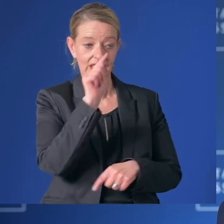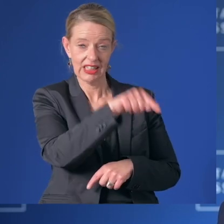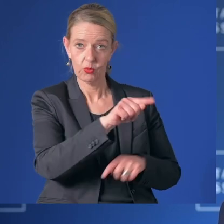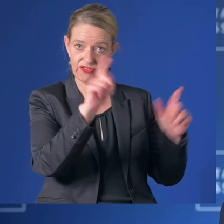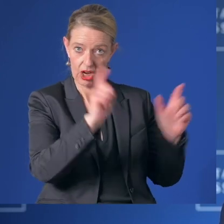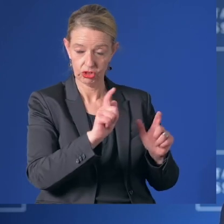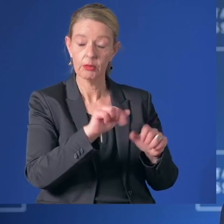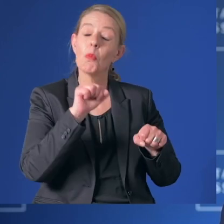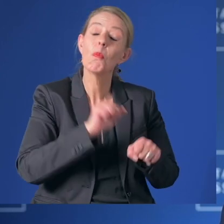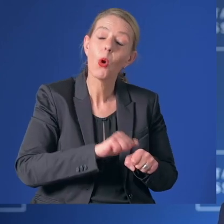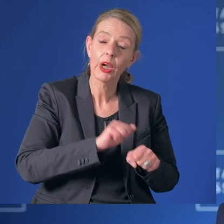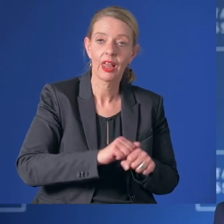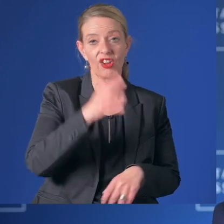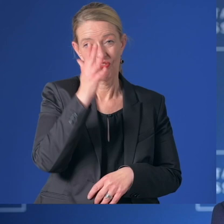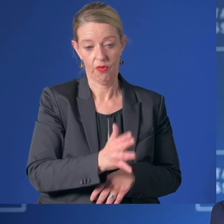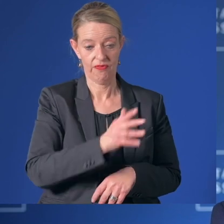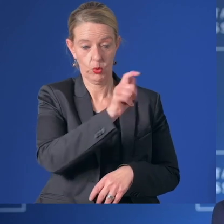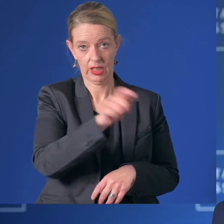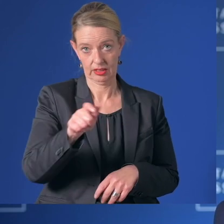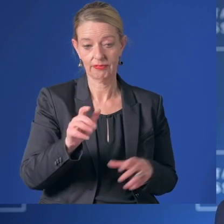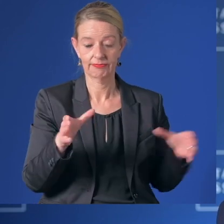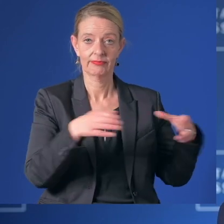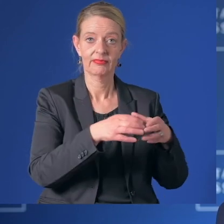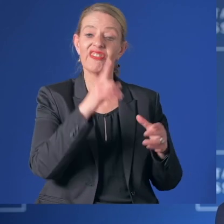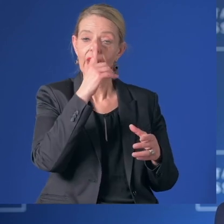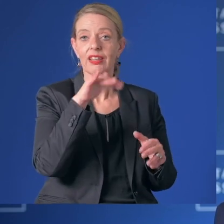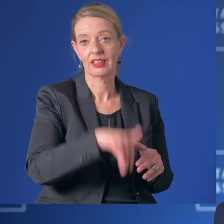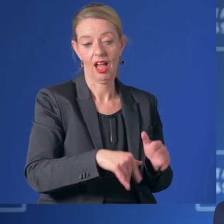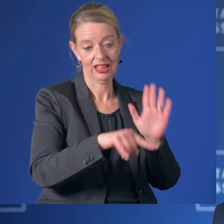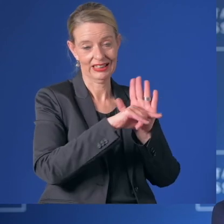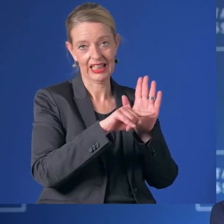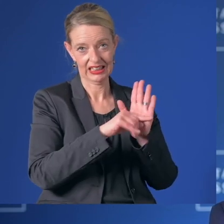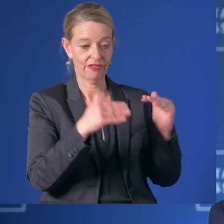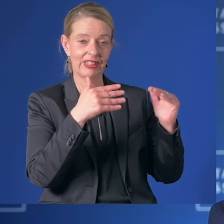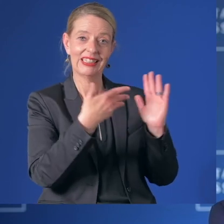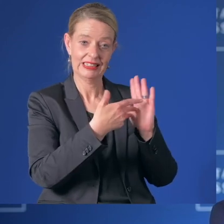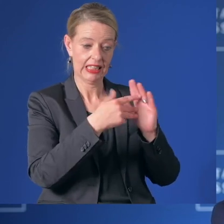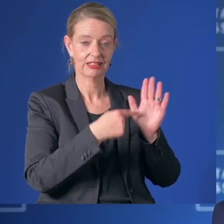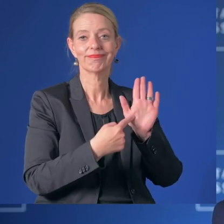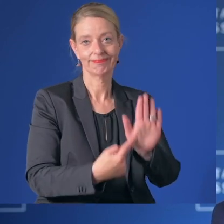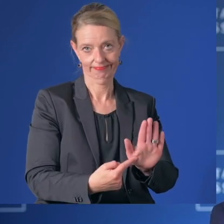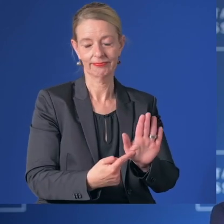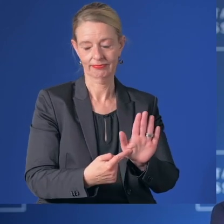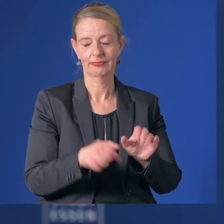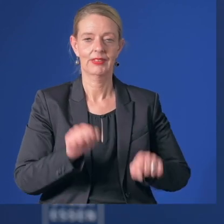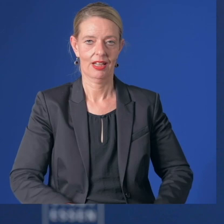sogar mit bis zu fünfhundert Personen bei Vorlage eines negativen Testergebnisses wieder möglich. Auch im